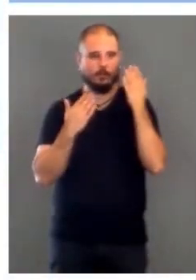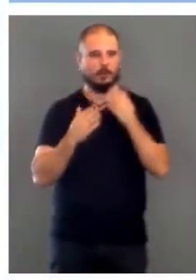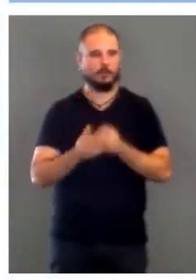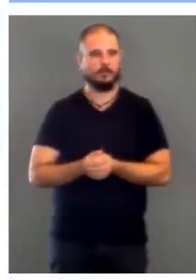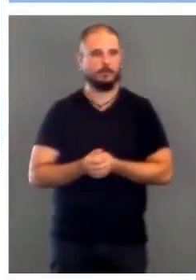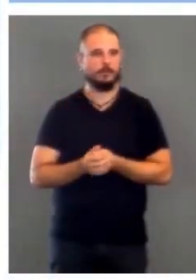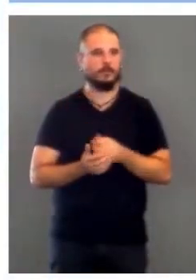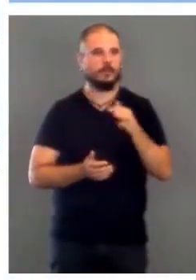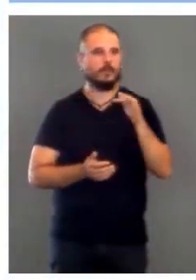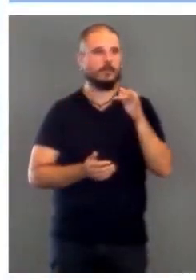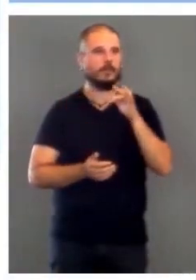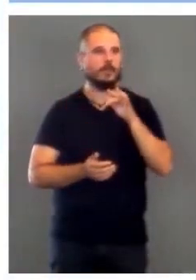Francisco Javier Ramos